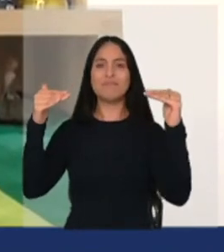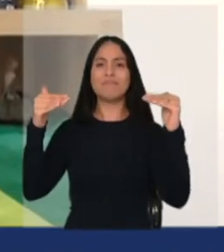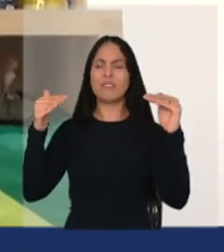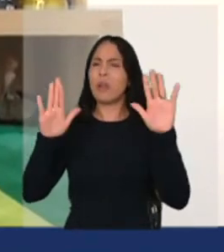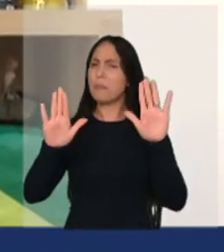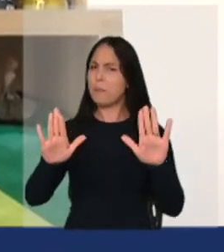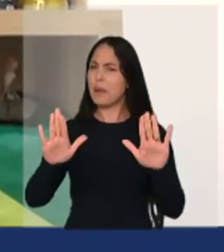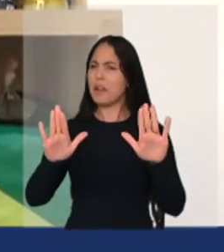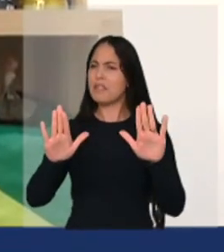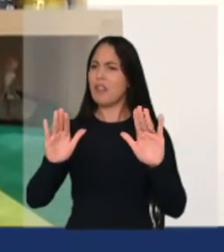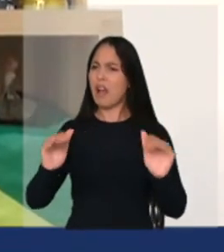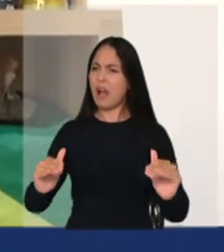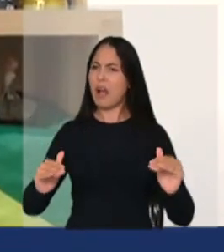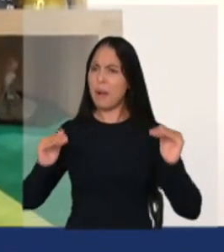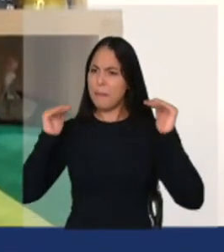MAIORIA, E ESTA GRANDE MAIORIA NÓS VIMOS ACONTECER NO